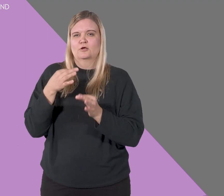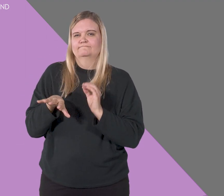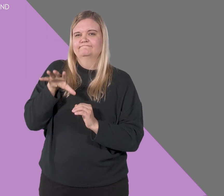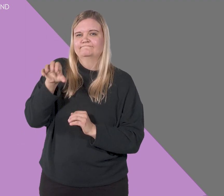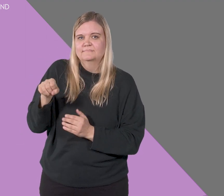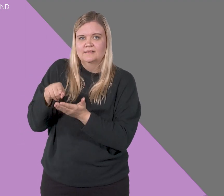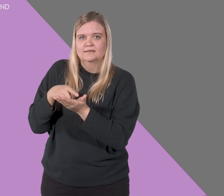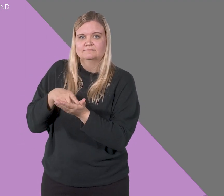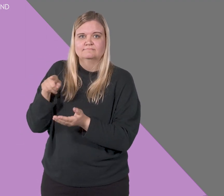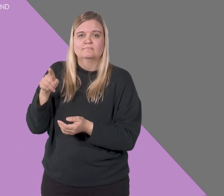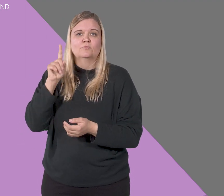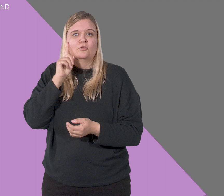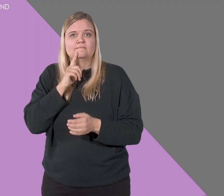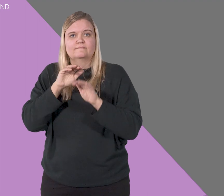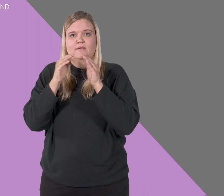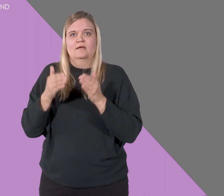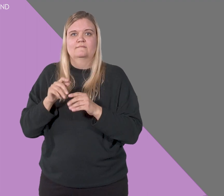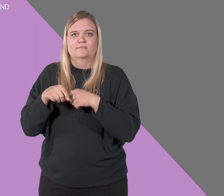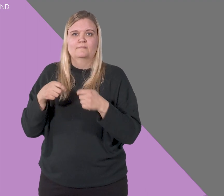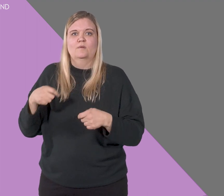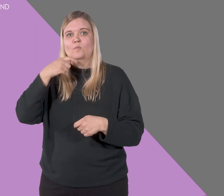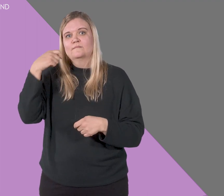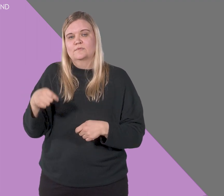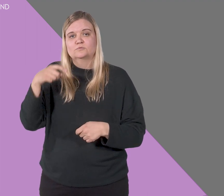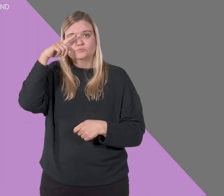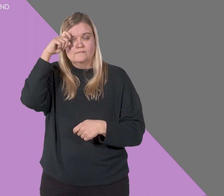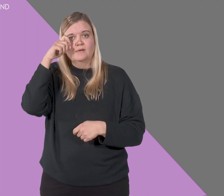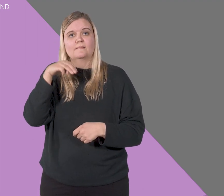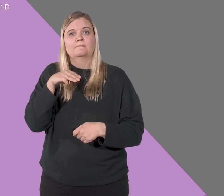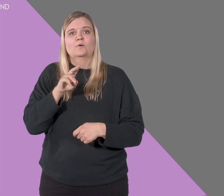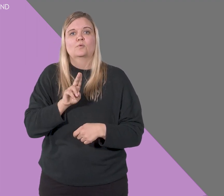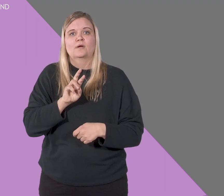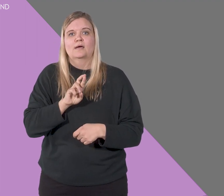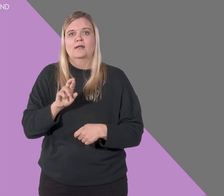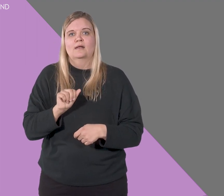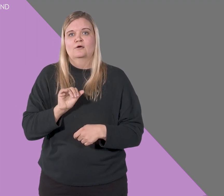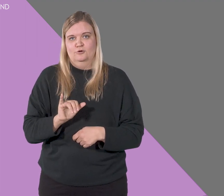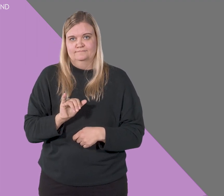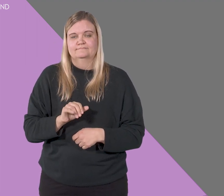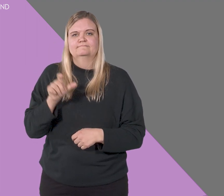Vi fick tillfälle att intervjua ordföranden för Dövas världsförbund Joseph Murray, -